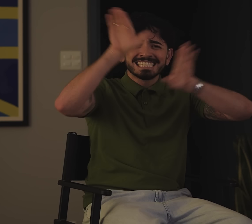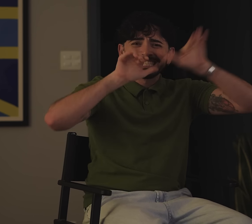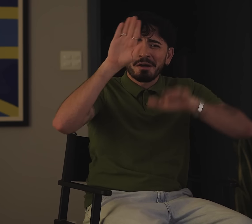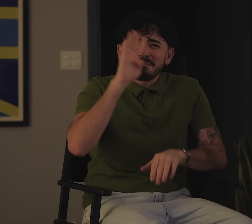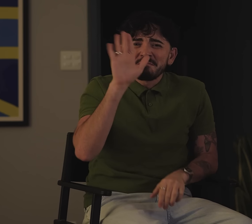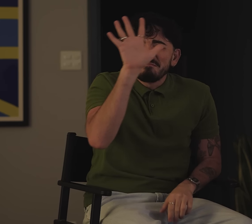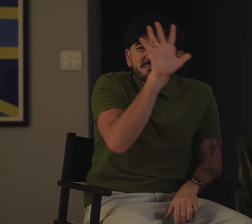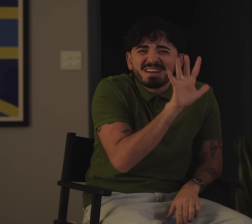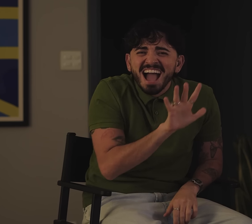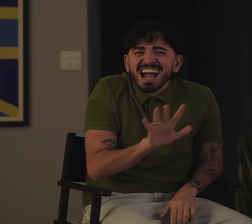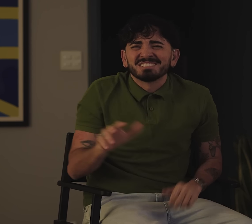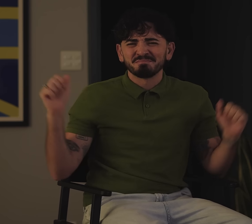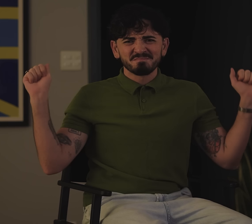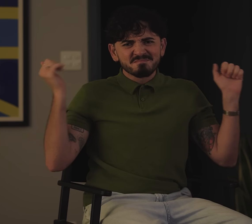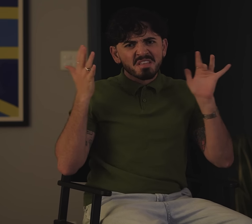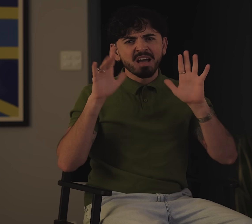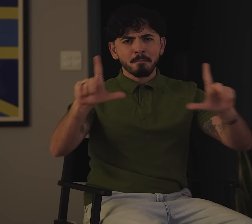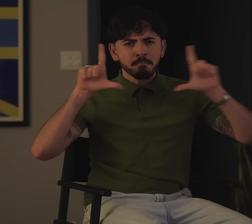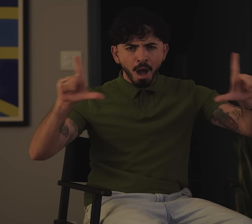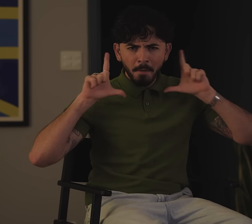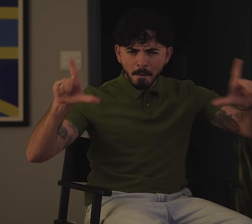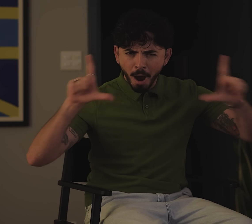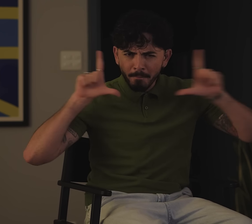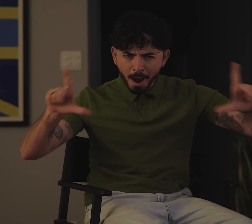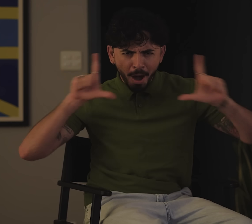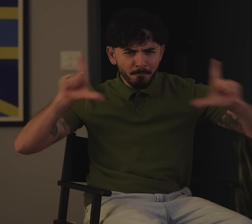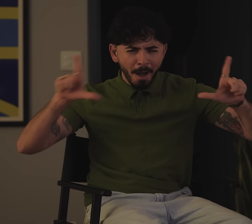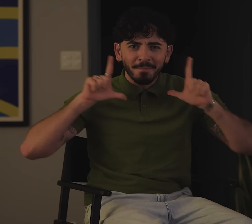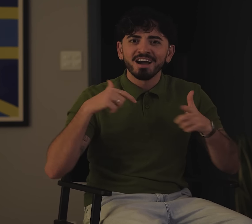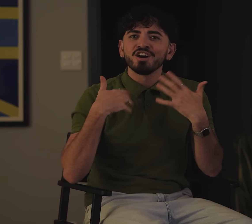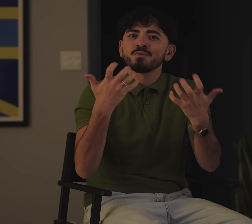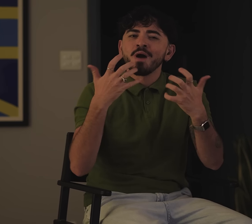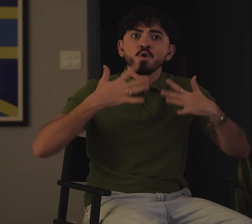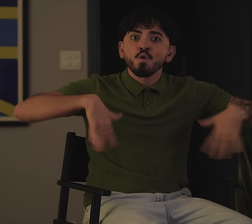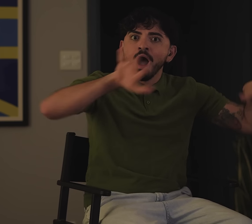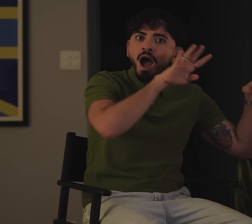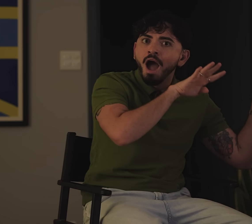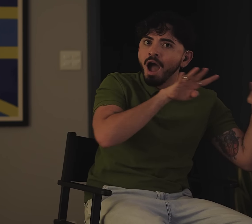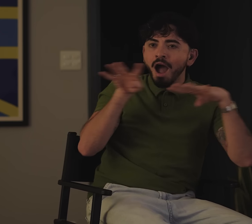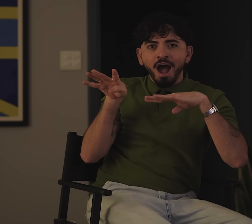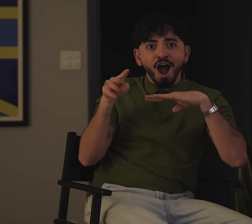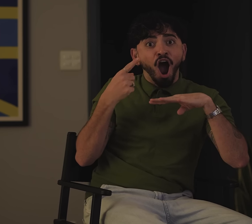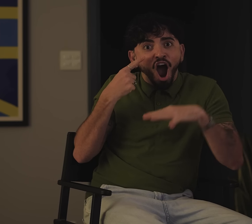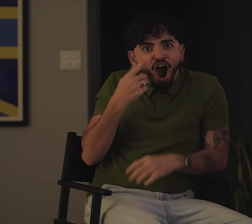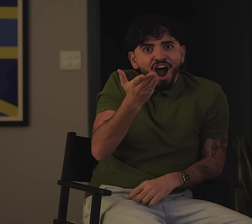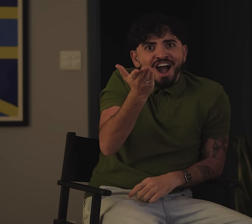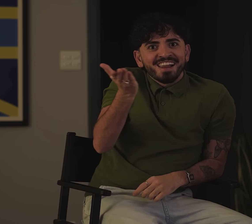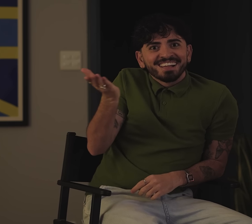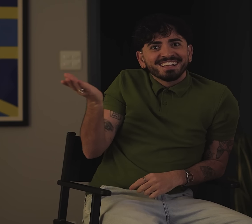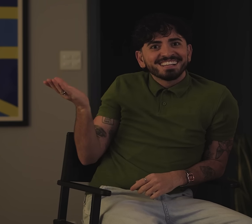muitas pessoas surdas de várias partes do Brasil participaram do vídeo, com o objetivo de mostrar o protagonismo de cada uma